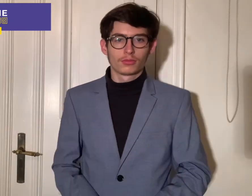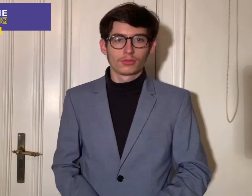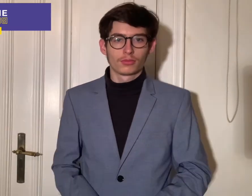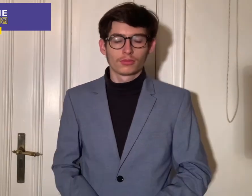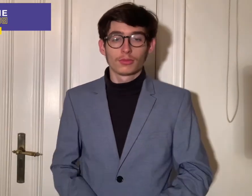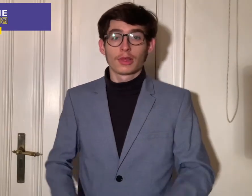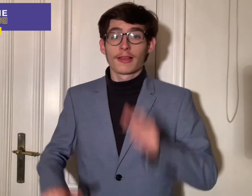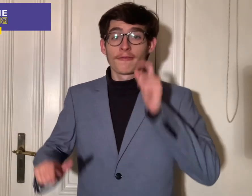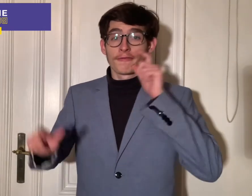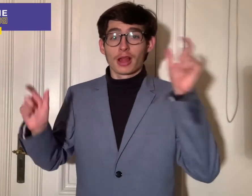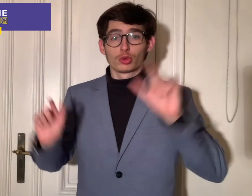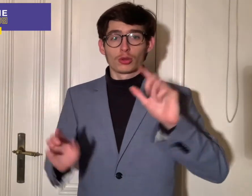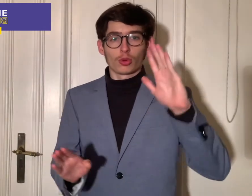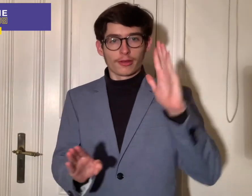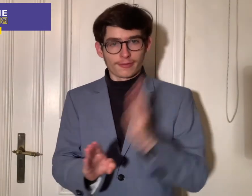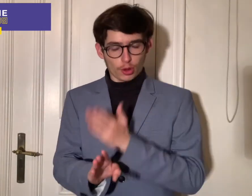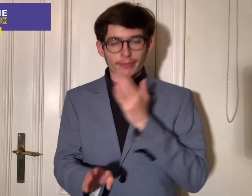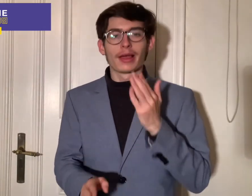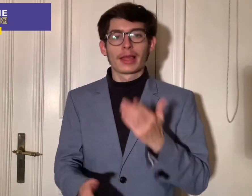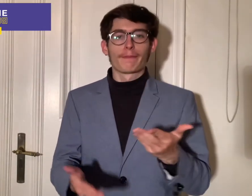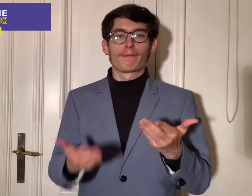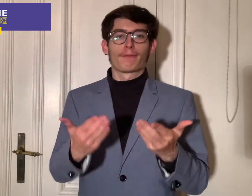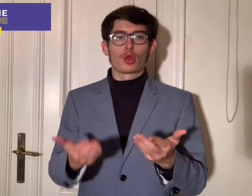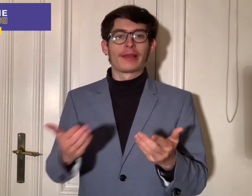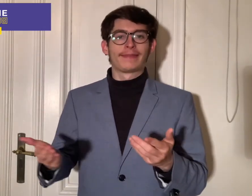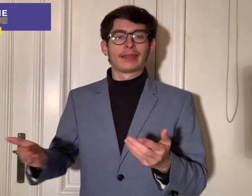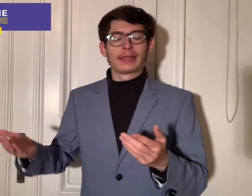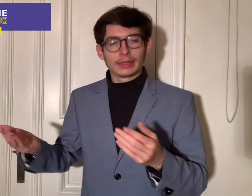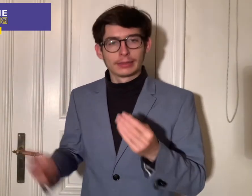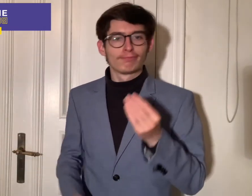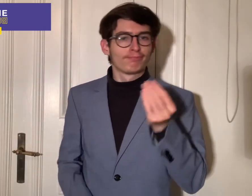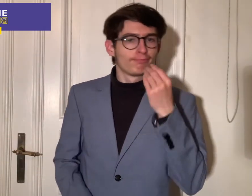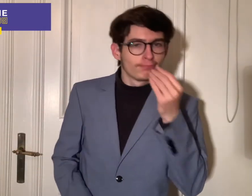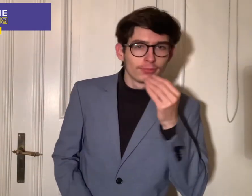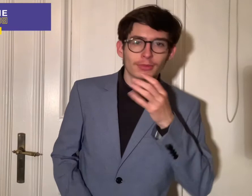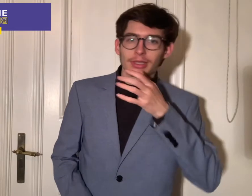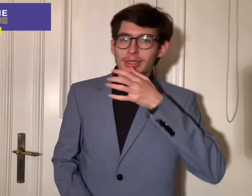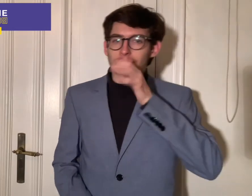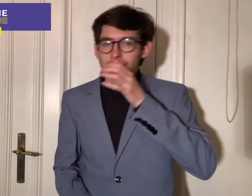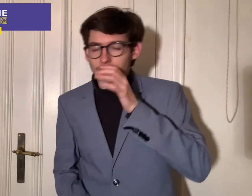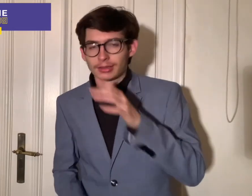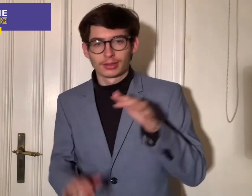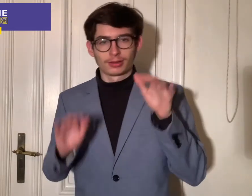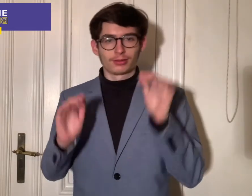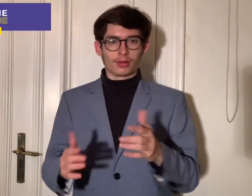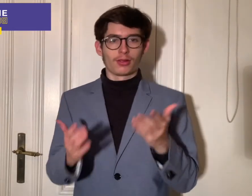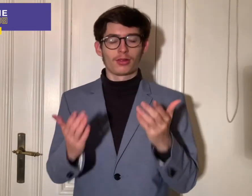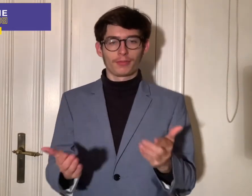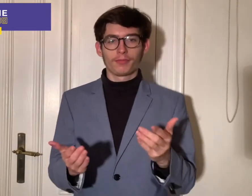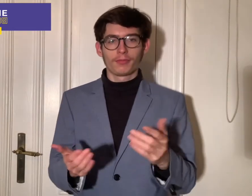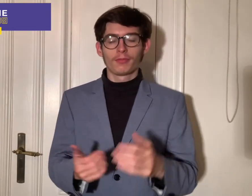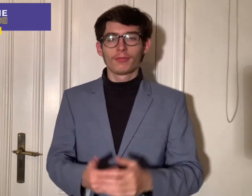Nach der Veranstaltung wurde ein Buffet bereitgestellt.